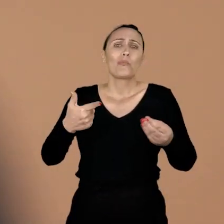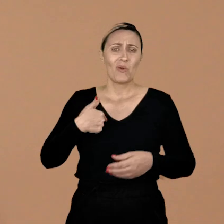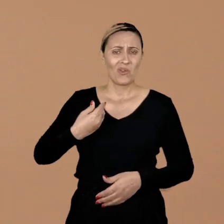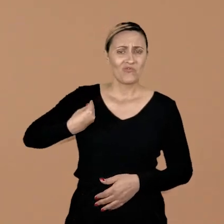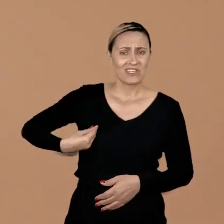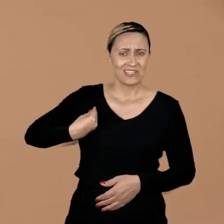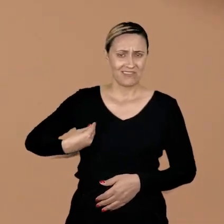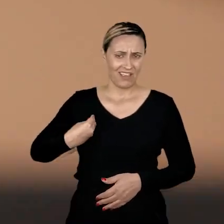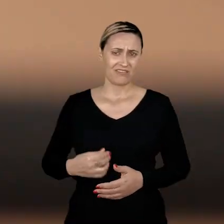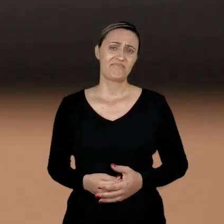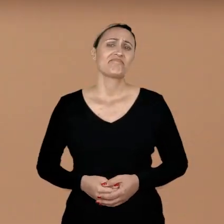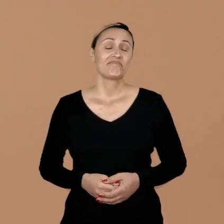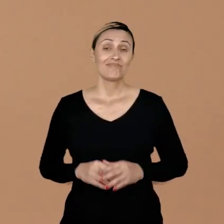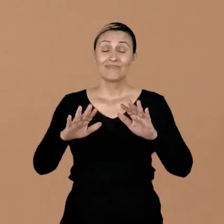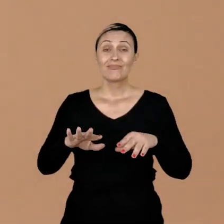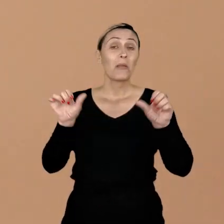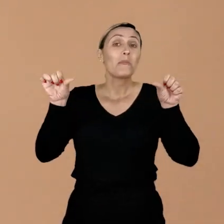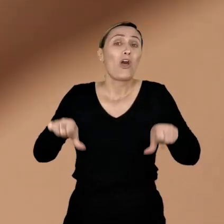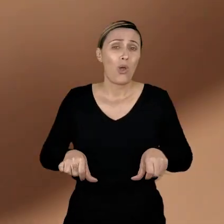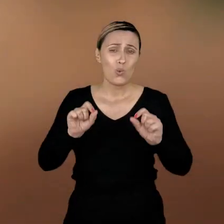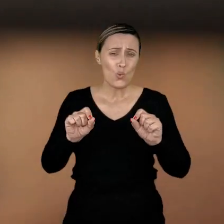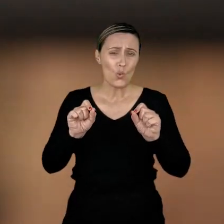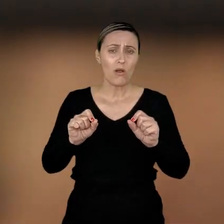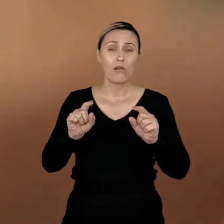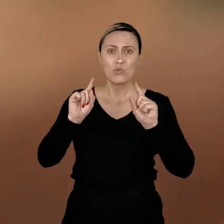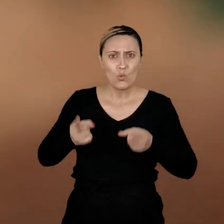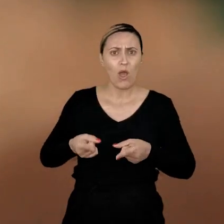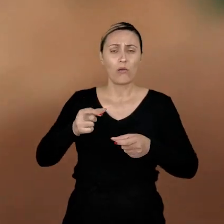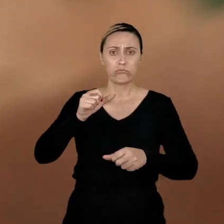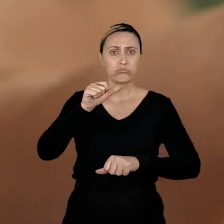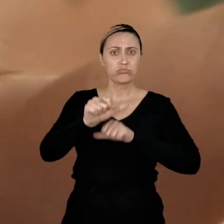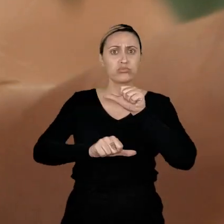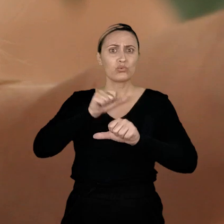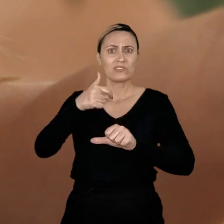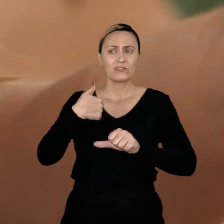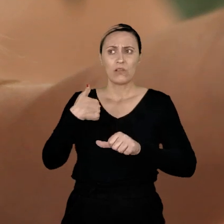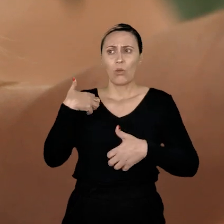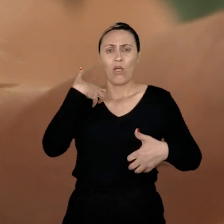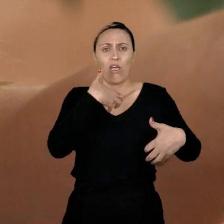E o mais louco de tudo é que mesmo com todas as mudanças que o HIV me fez acreditar que eu viveria,